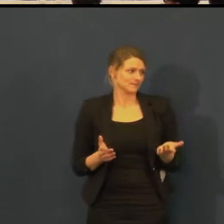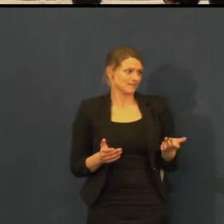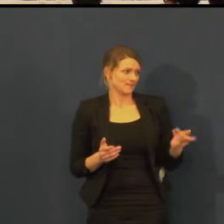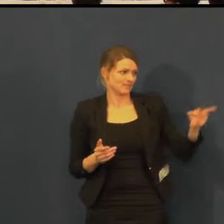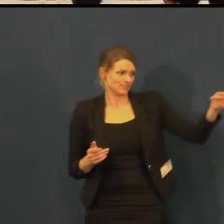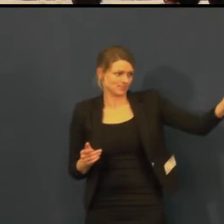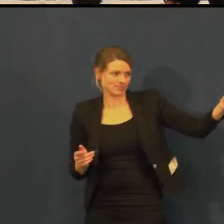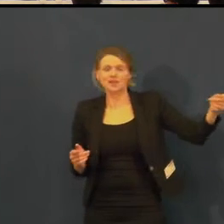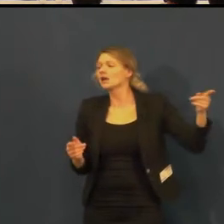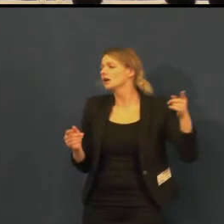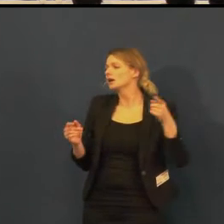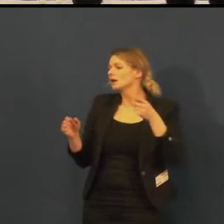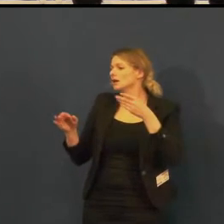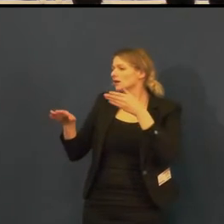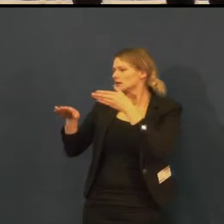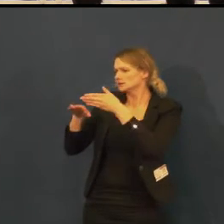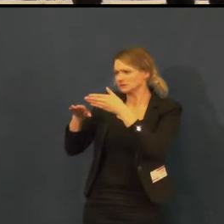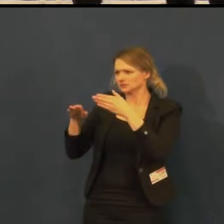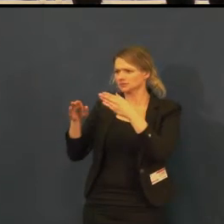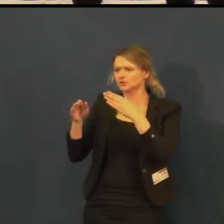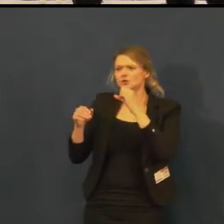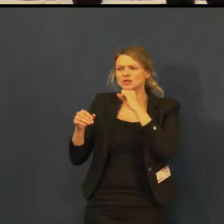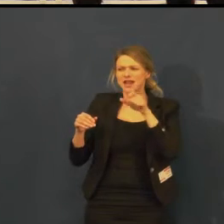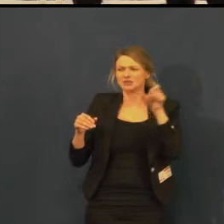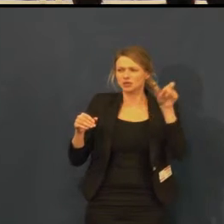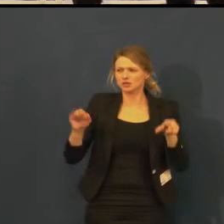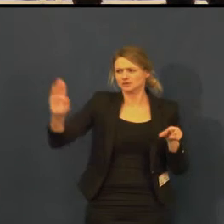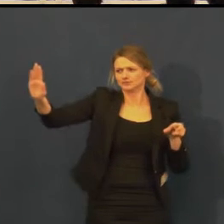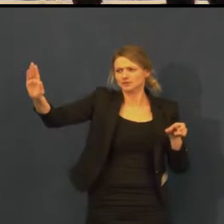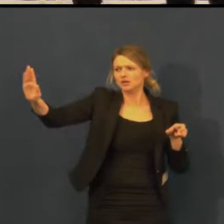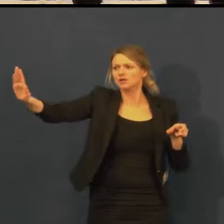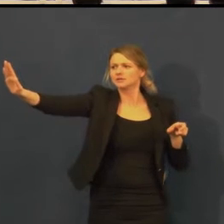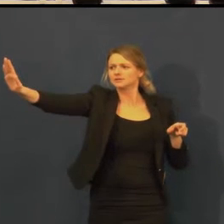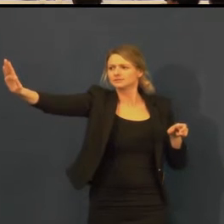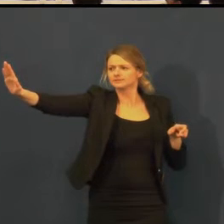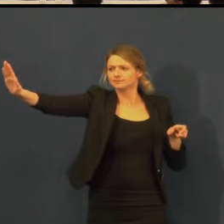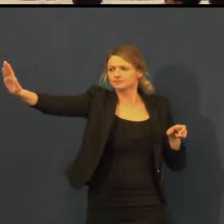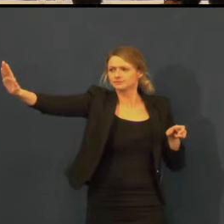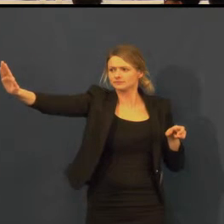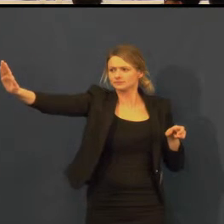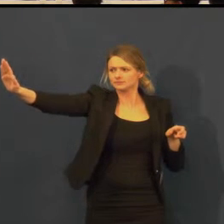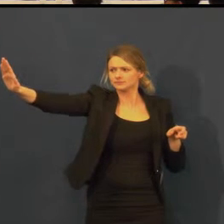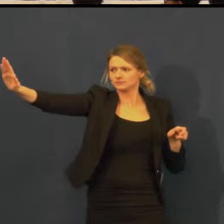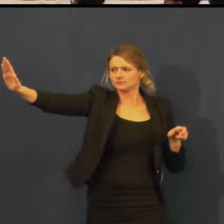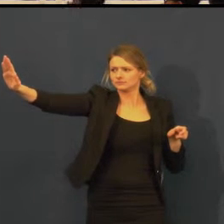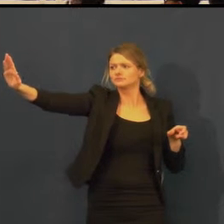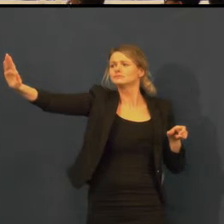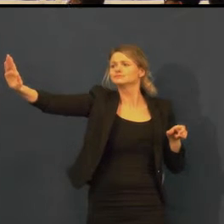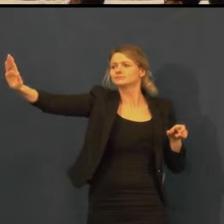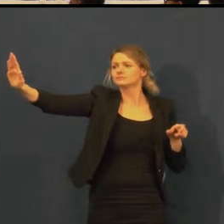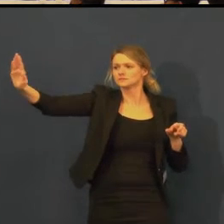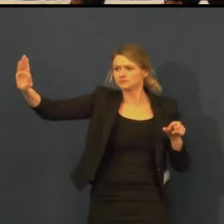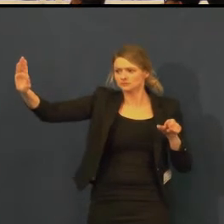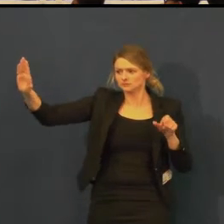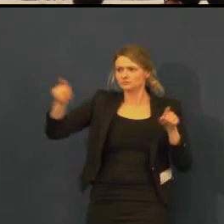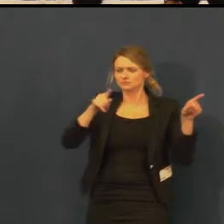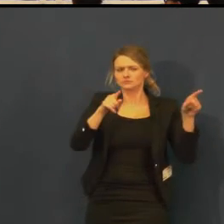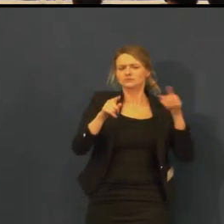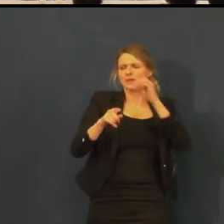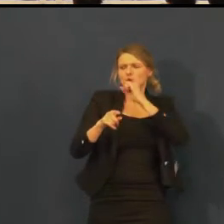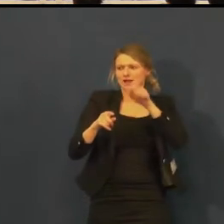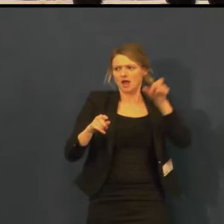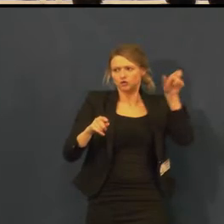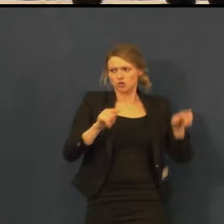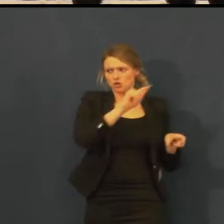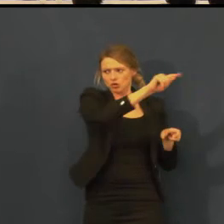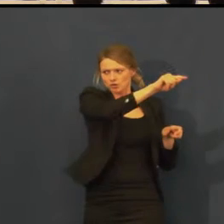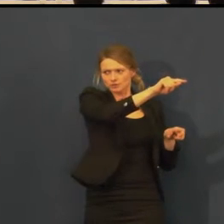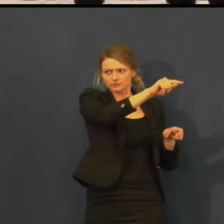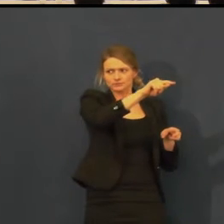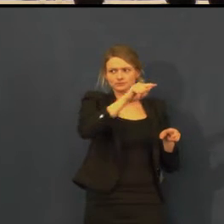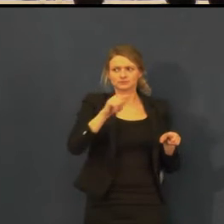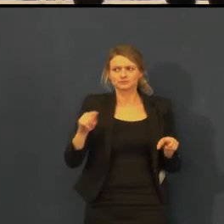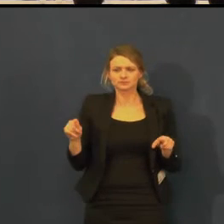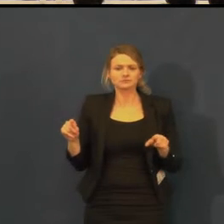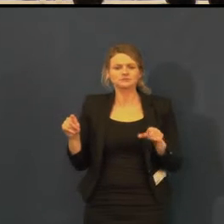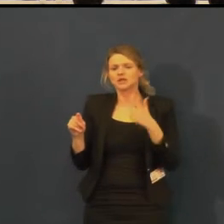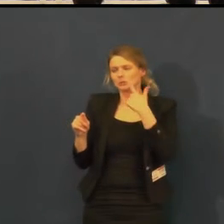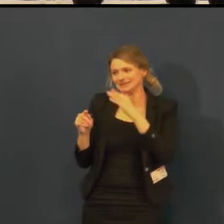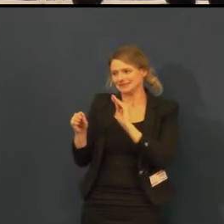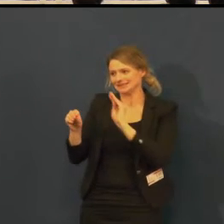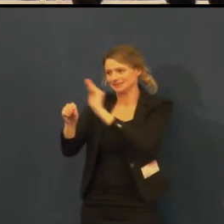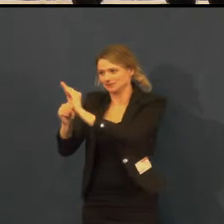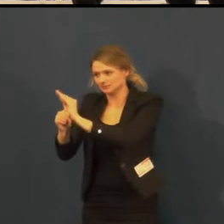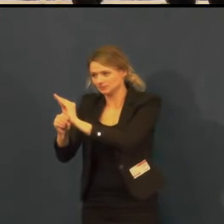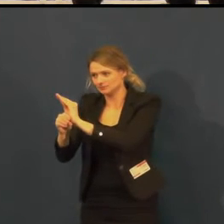Kráťo... Počkej... Prosím tě..., musím zastavit ještě tvůj příspěvek.